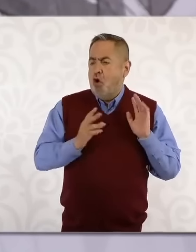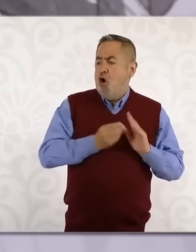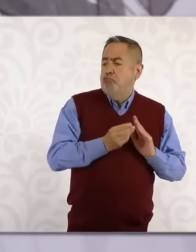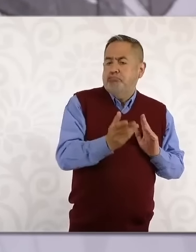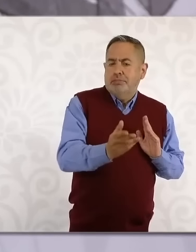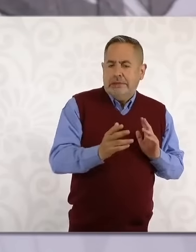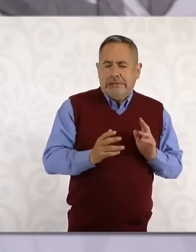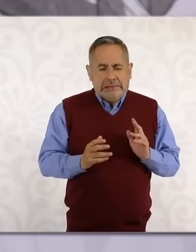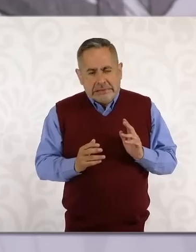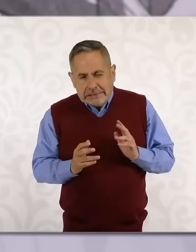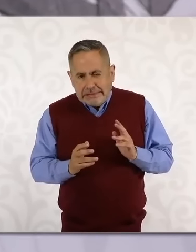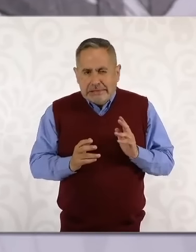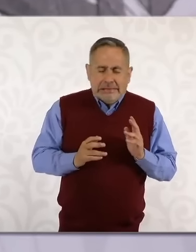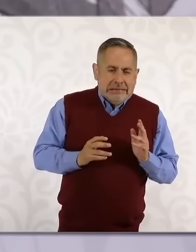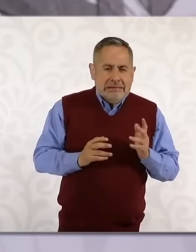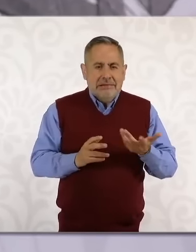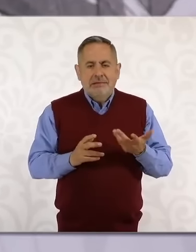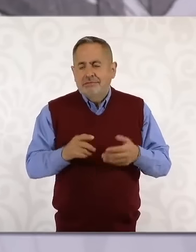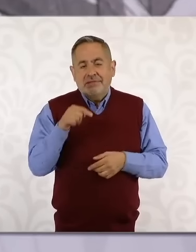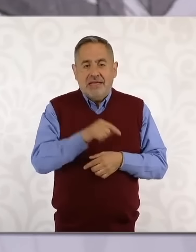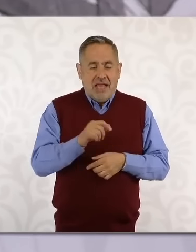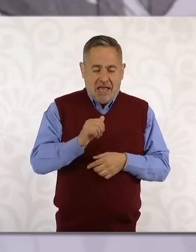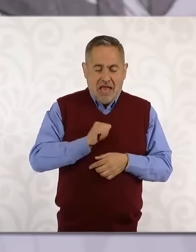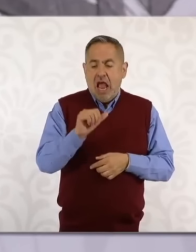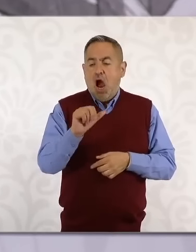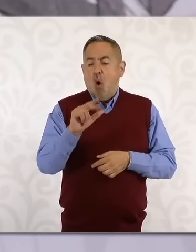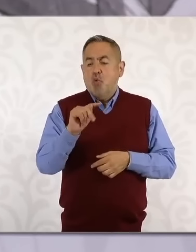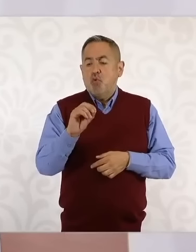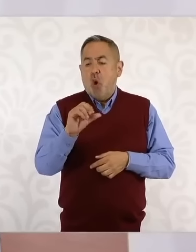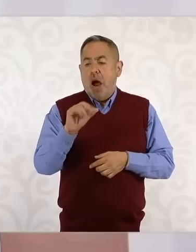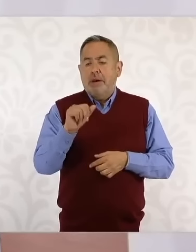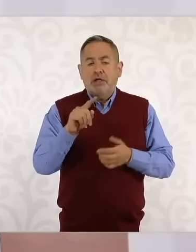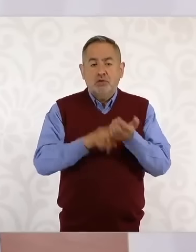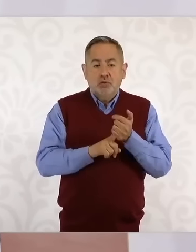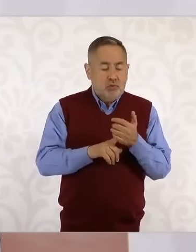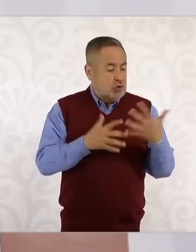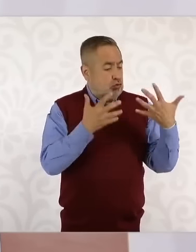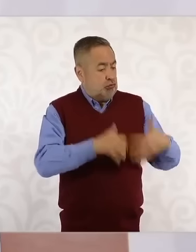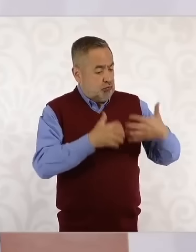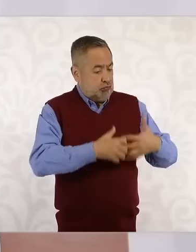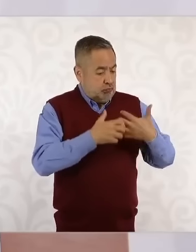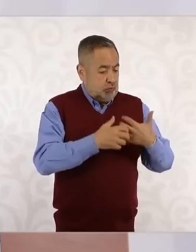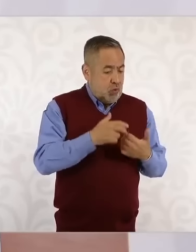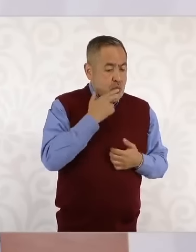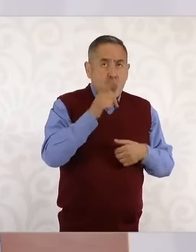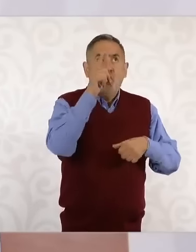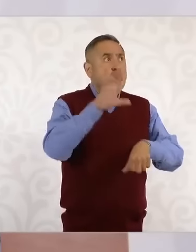era una industria que quería generar su propia electricidad para su consumo, sino que simularon